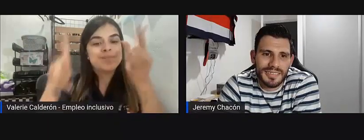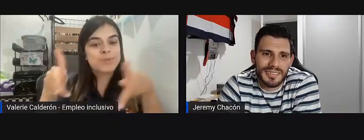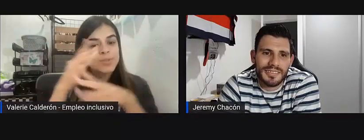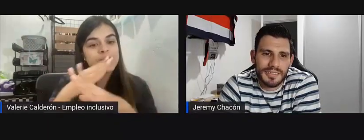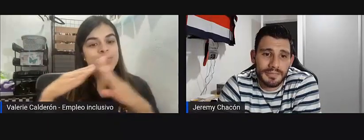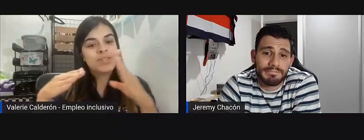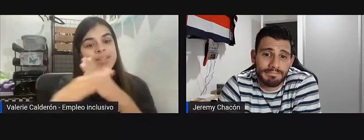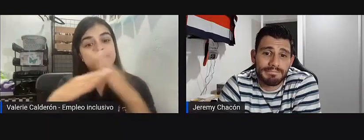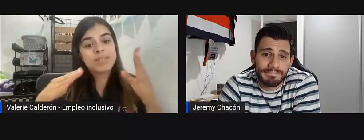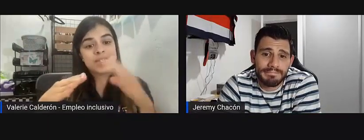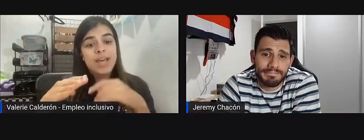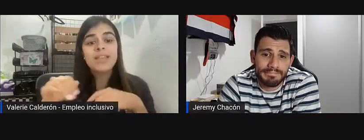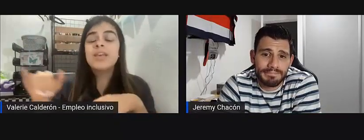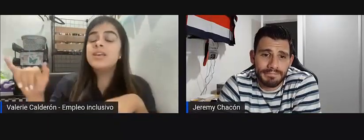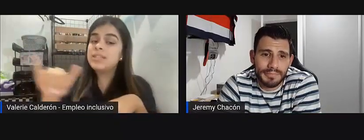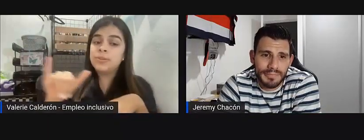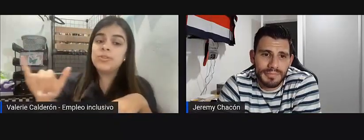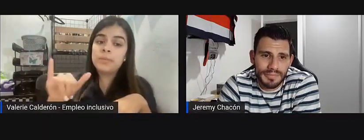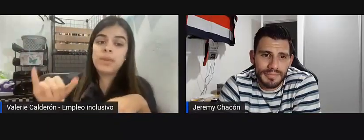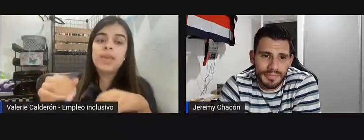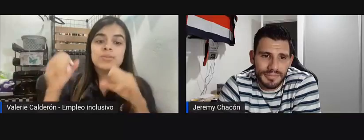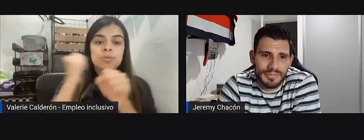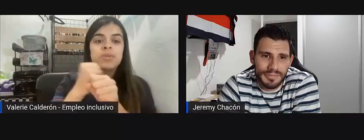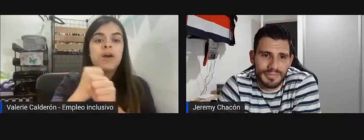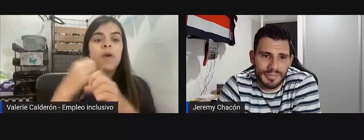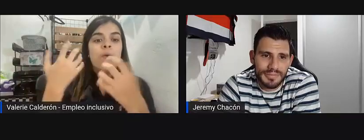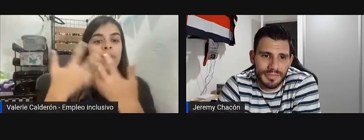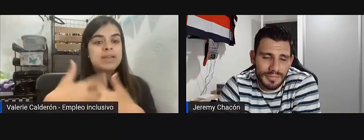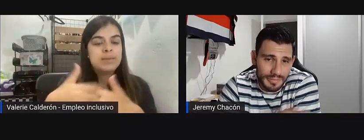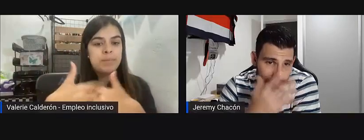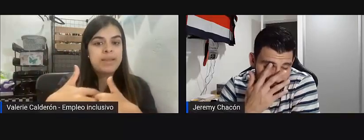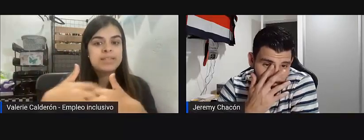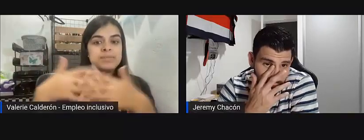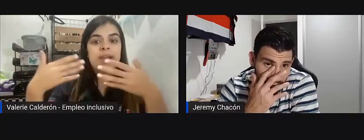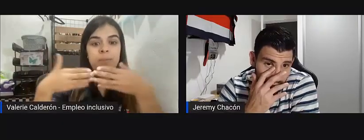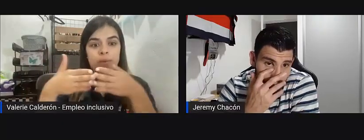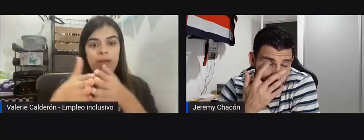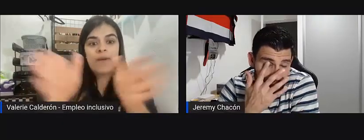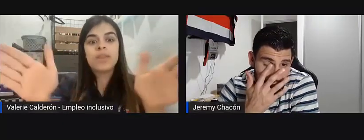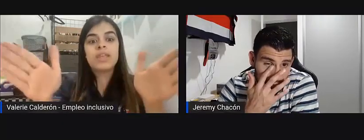las personas con discapacidad sino también es un trabajo con las empresas para que puedan abrir